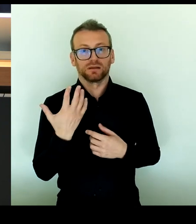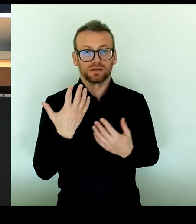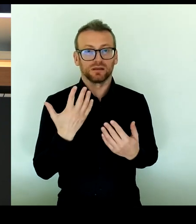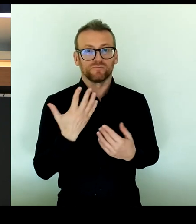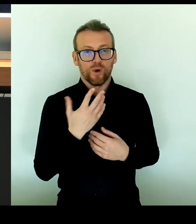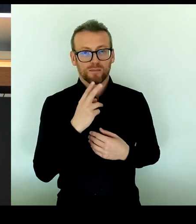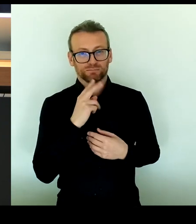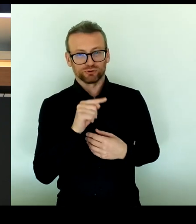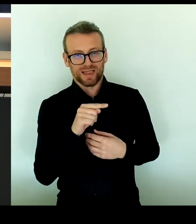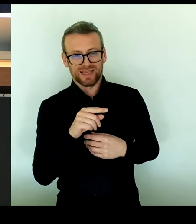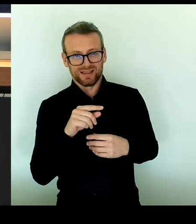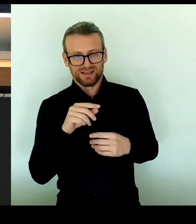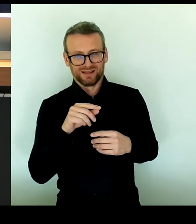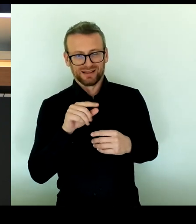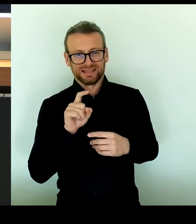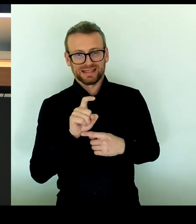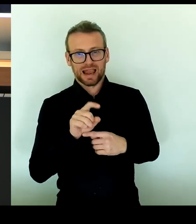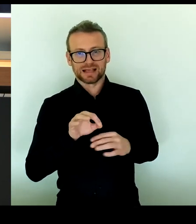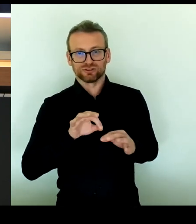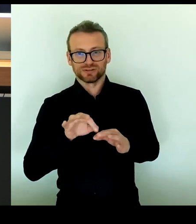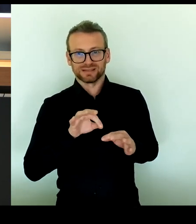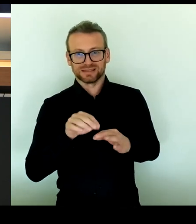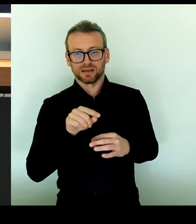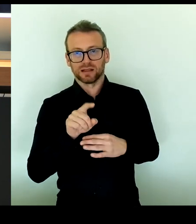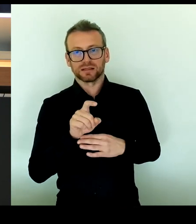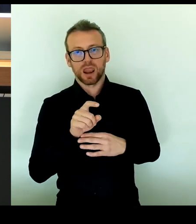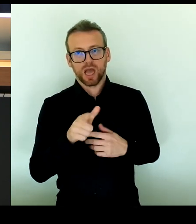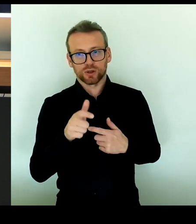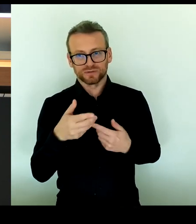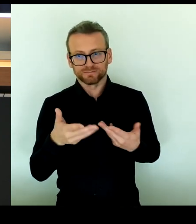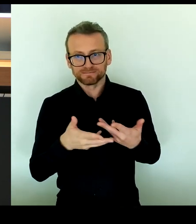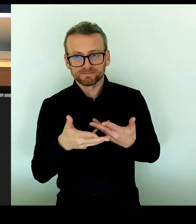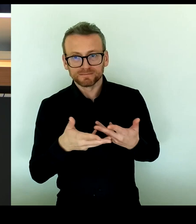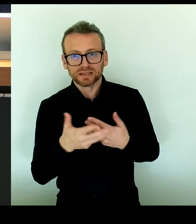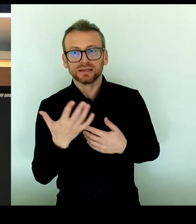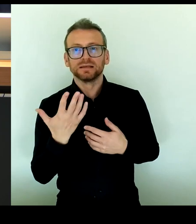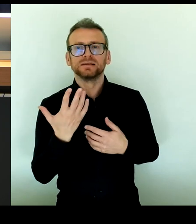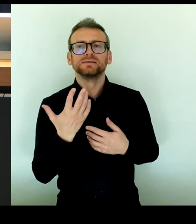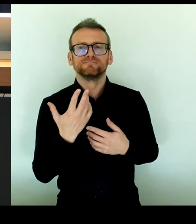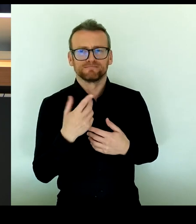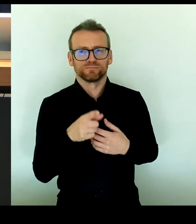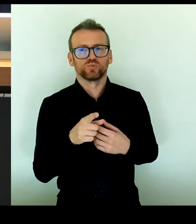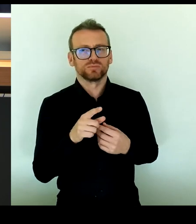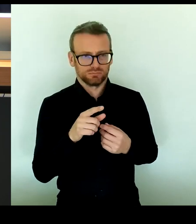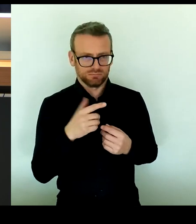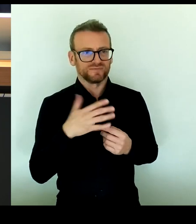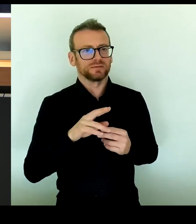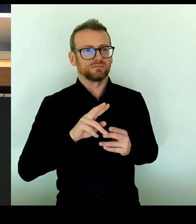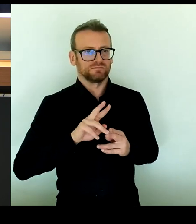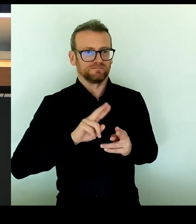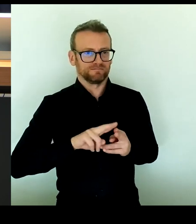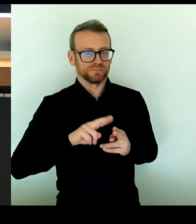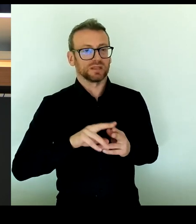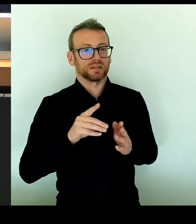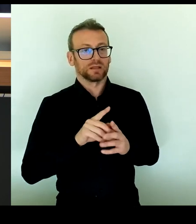Datenschutzbeauftragte in den unterschiedlichen Bundesländern. Wir haben eine 17. auf Bundesebene. Wir haben eine Bundes-Datenschutz-Konferenz.